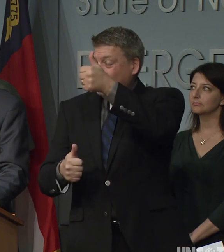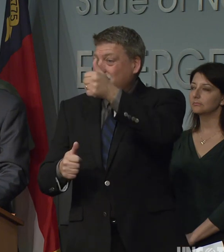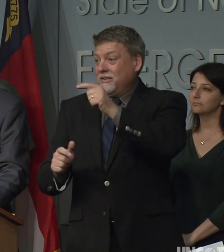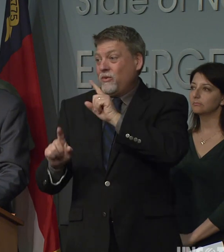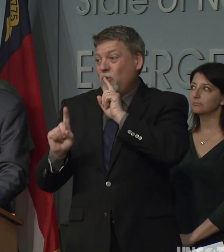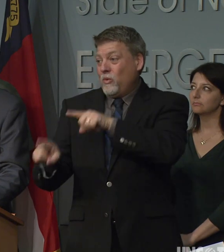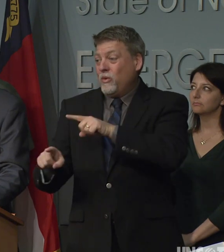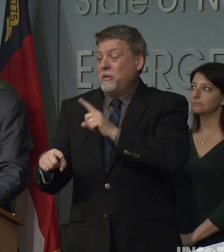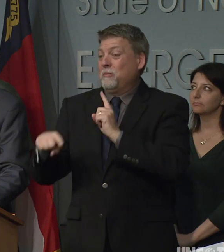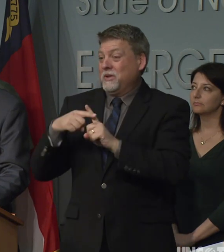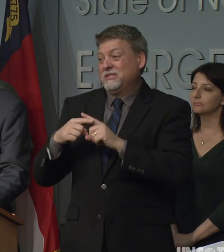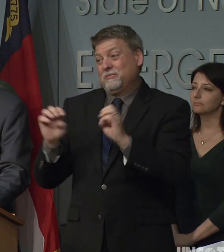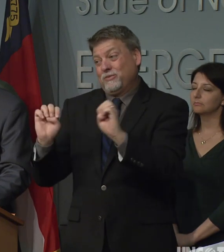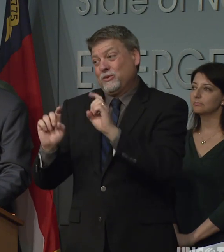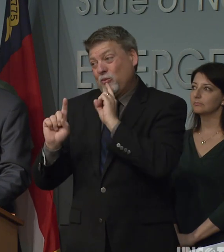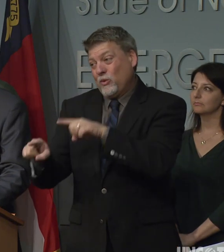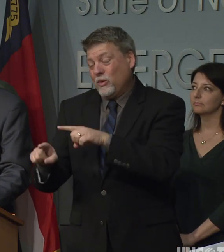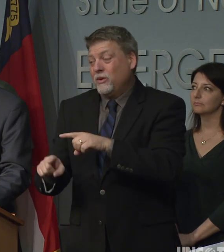bastante flexibilidad.